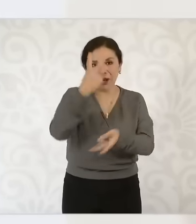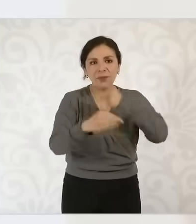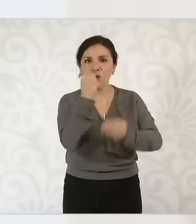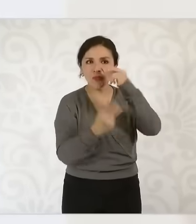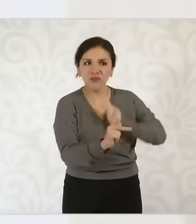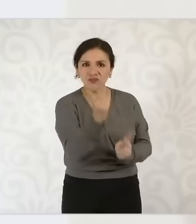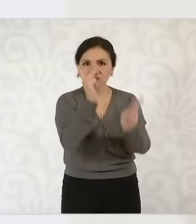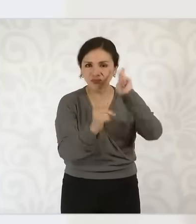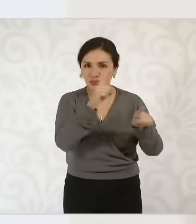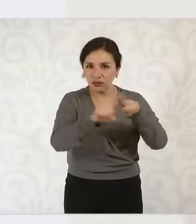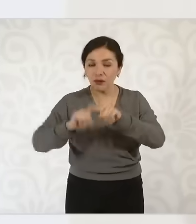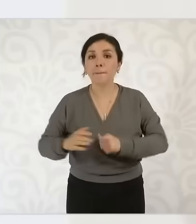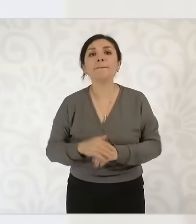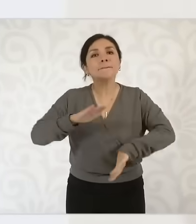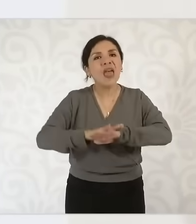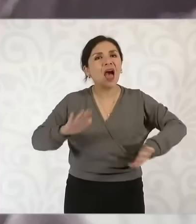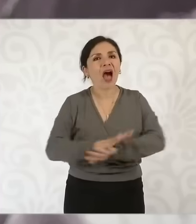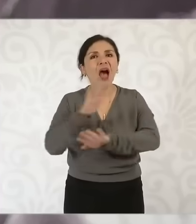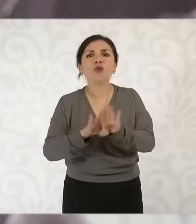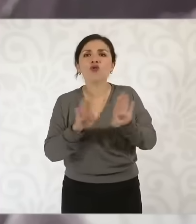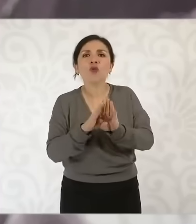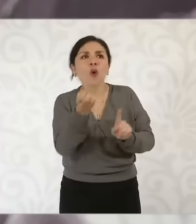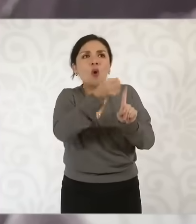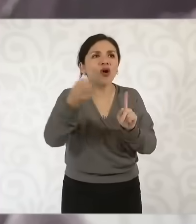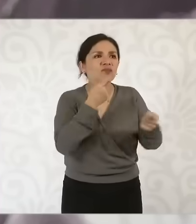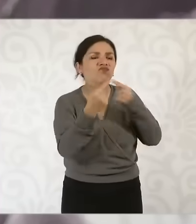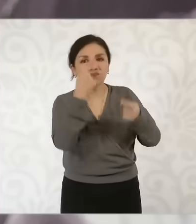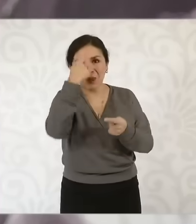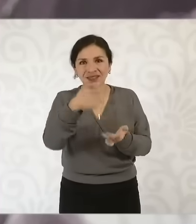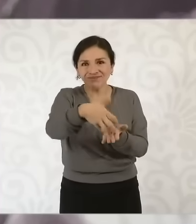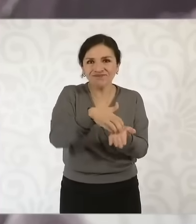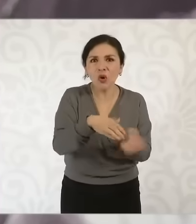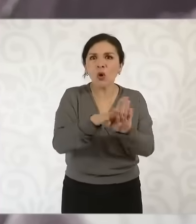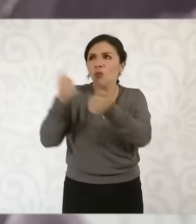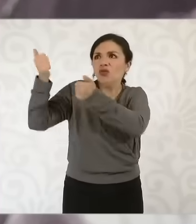la rehabilitación de infraestructura logística para reducir costos y fortalecer el combate al